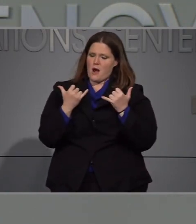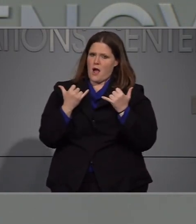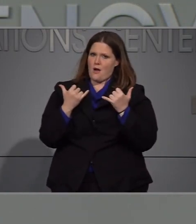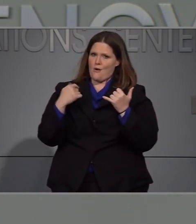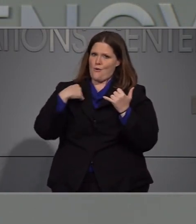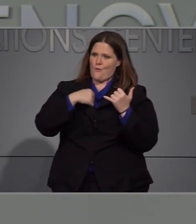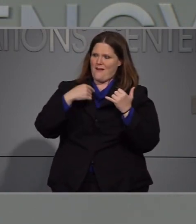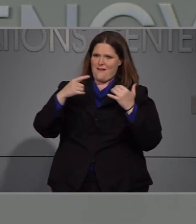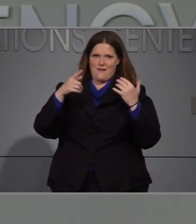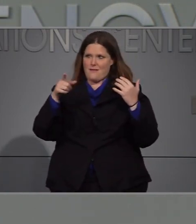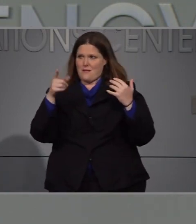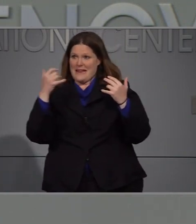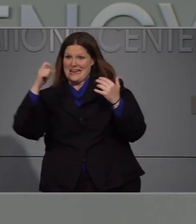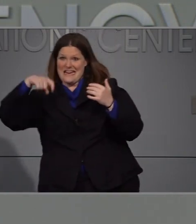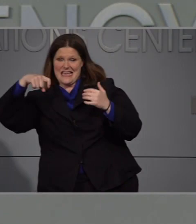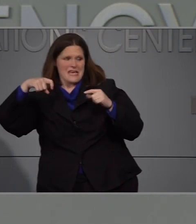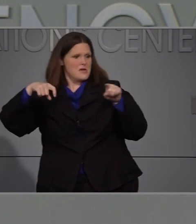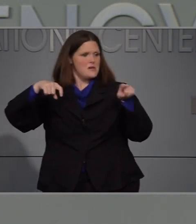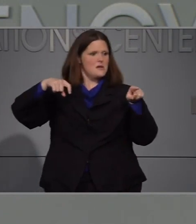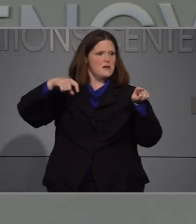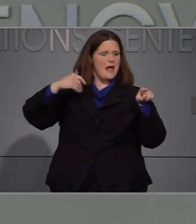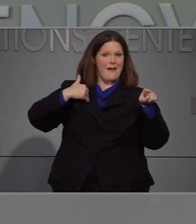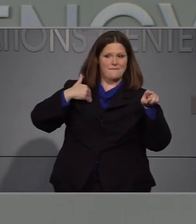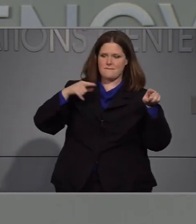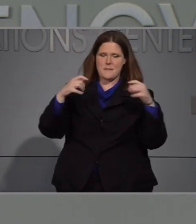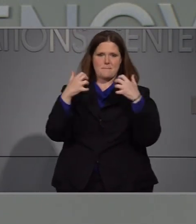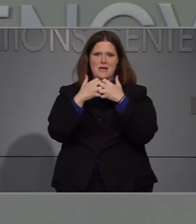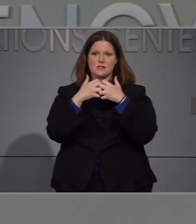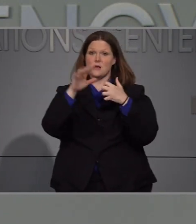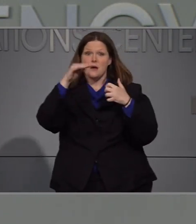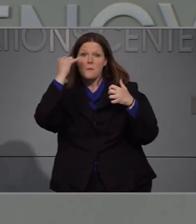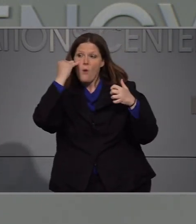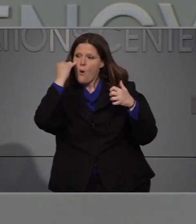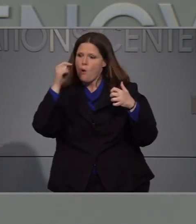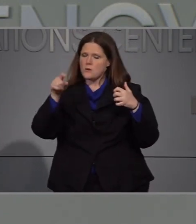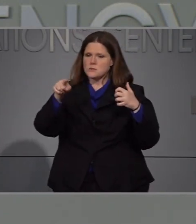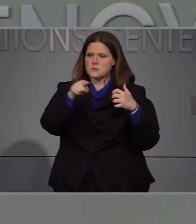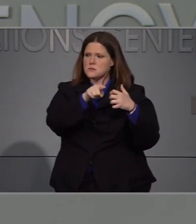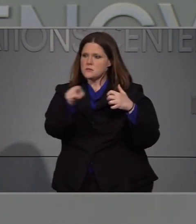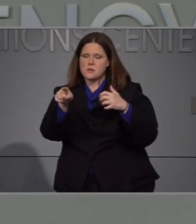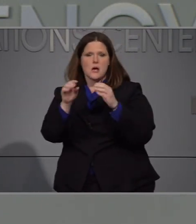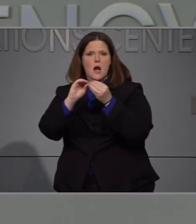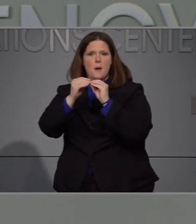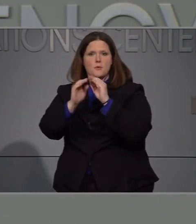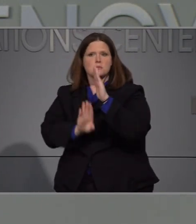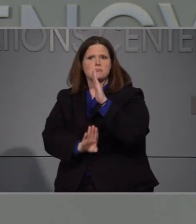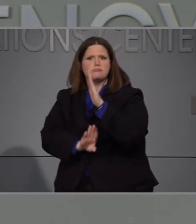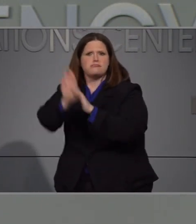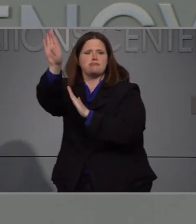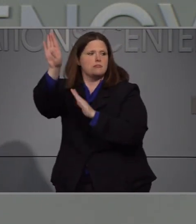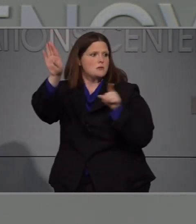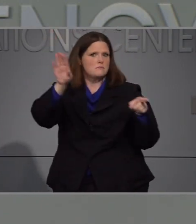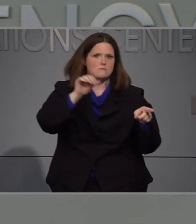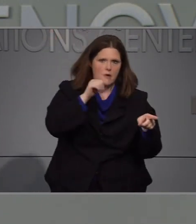ahorita, podemos cumplir con la demanda, pero si de repente vemos al San alzas, esto va a